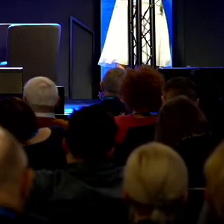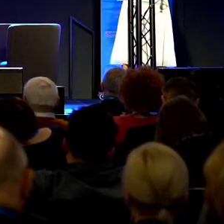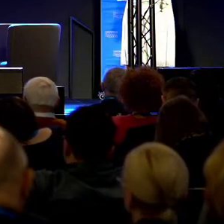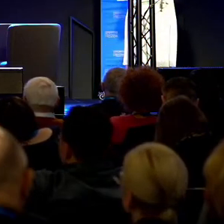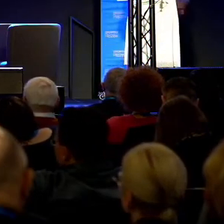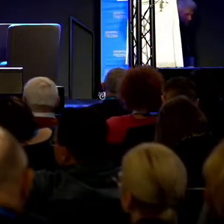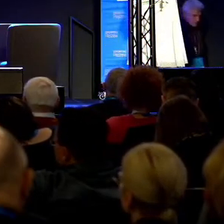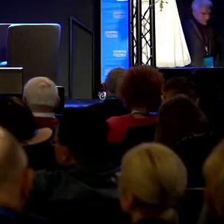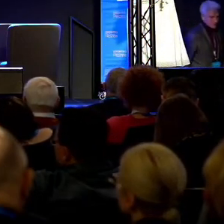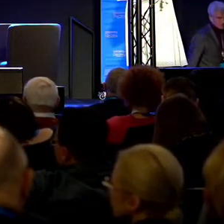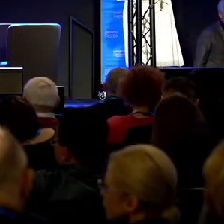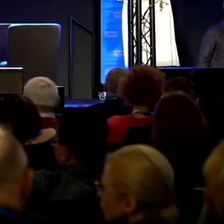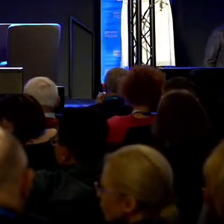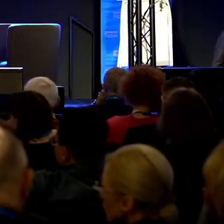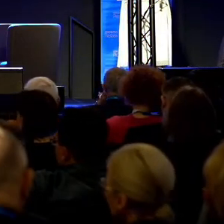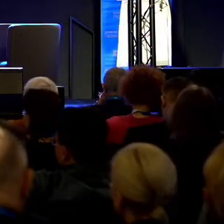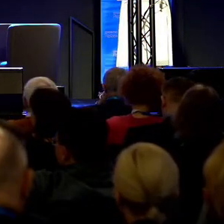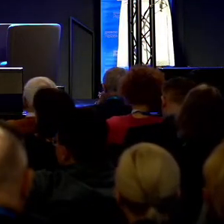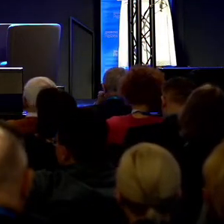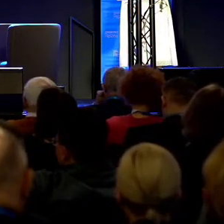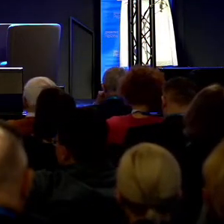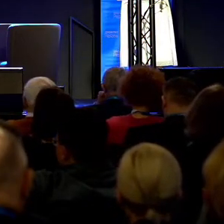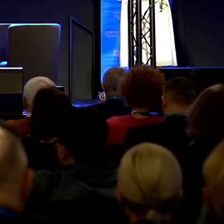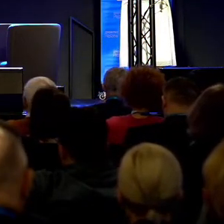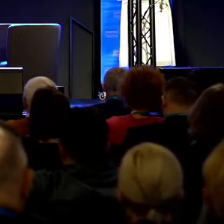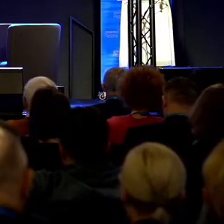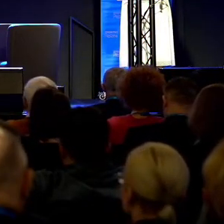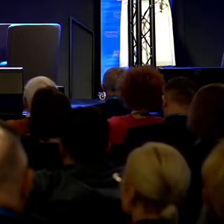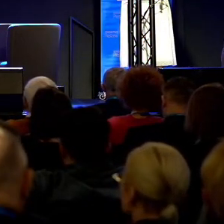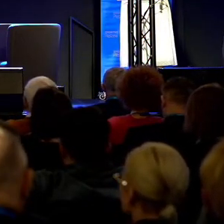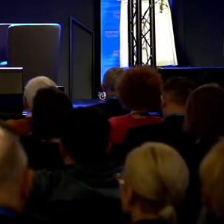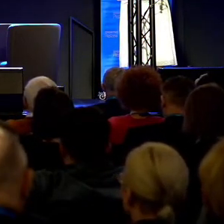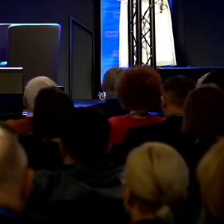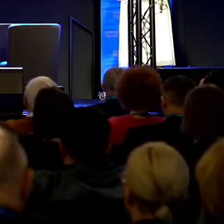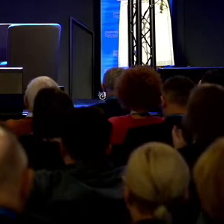Dziękujemy serdecznie. Wielkie brawa dla wszystkich organizatorów.